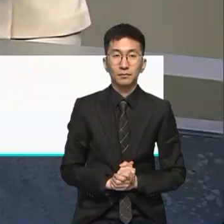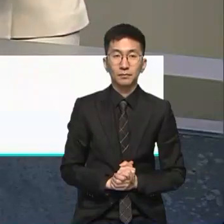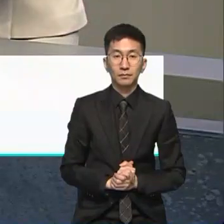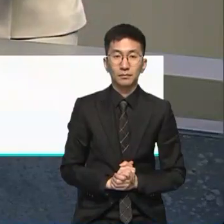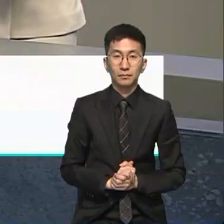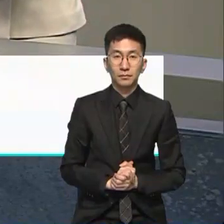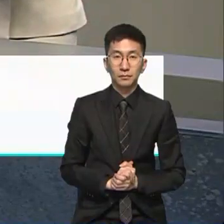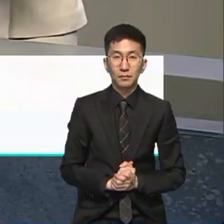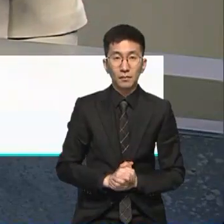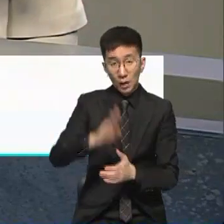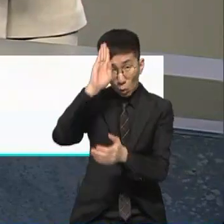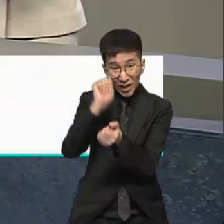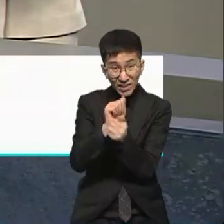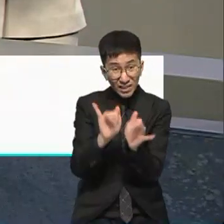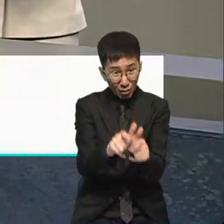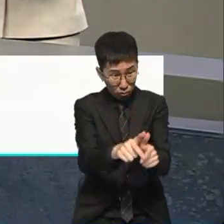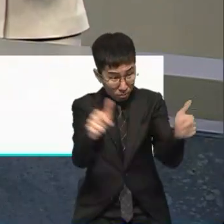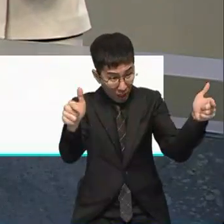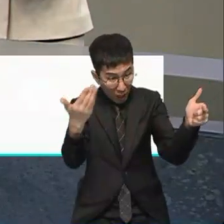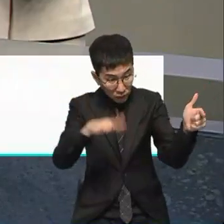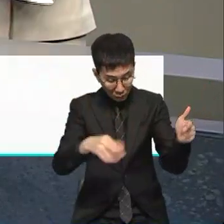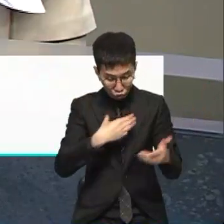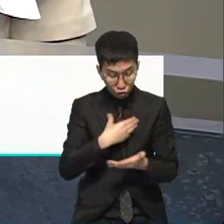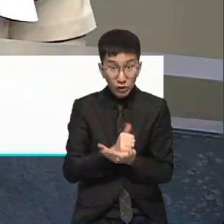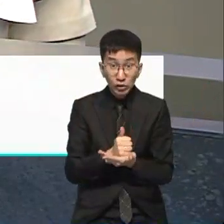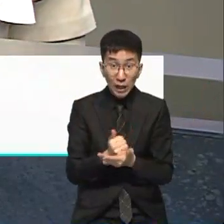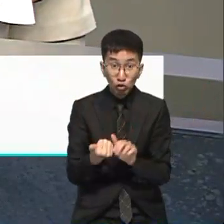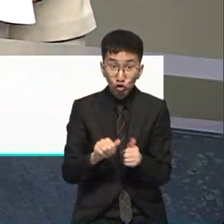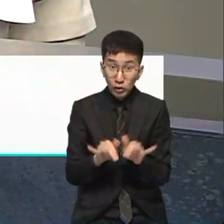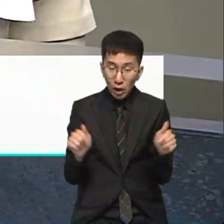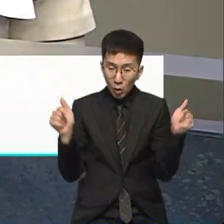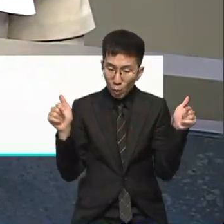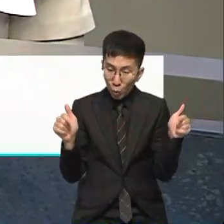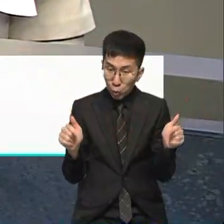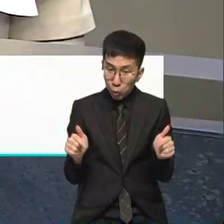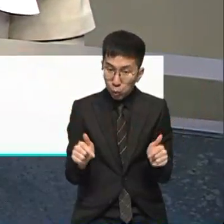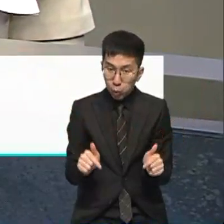(앵커) 늘어나는 확진자 숫자와 달리 위중증 환자와 사망자 수는 계속 줄고